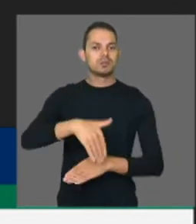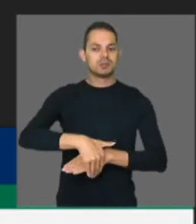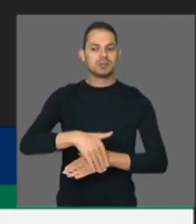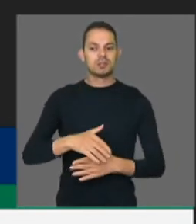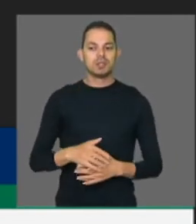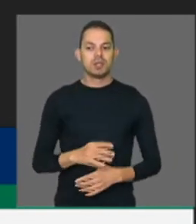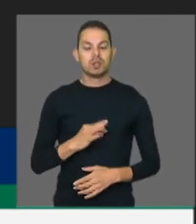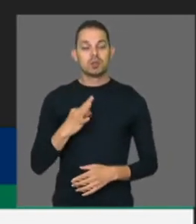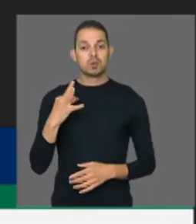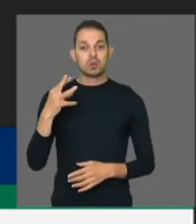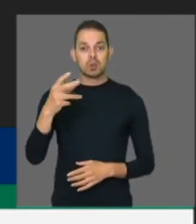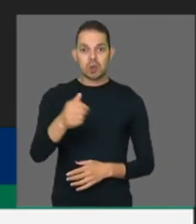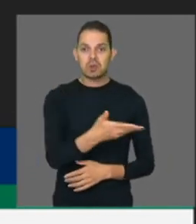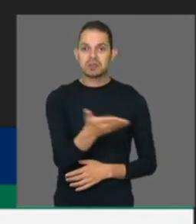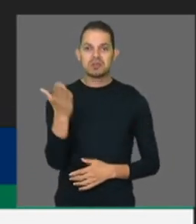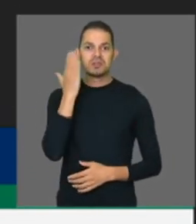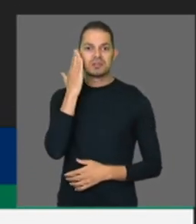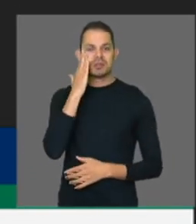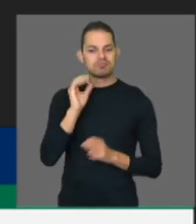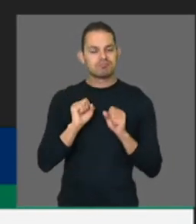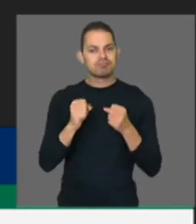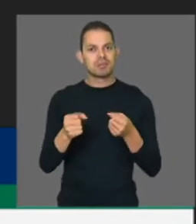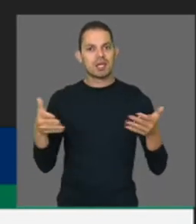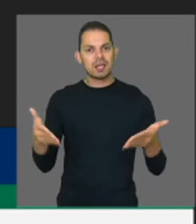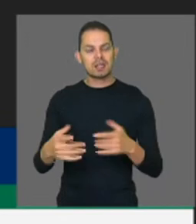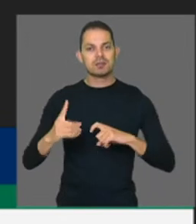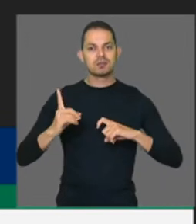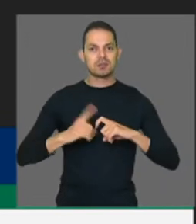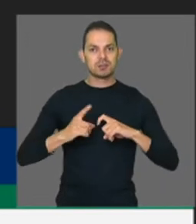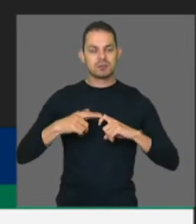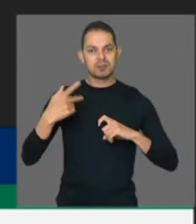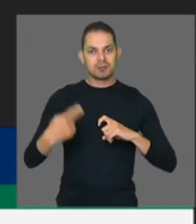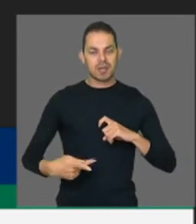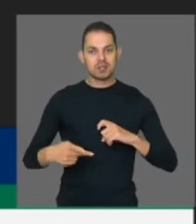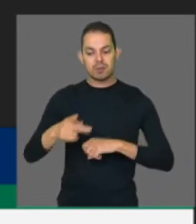FALA NA NOITE DE HOJE. TODOS SABEM QUE NÓS DEFENDEMOS PARTICIPAÇÃO DE MÉDICOS BRASILEIROS FORMADOS NO